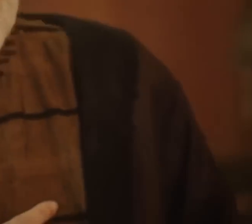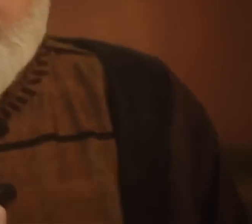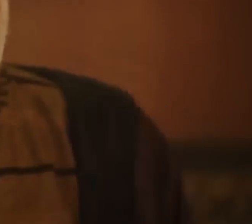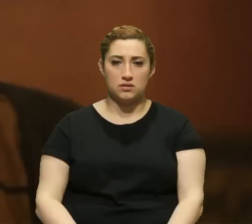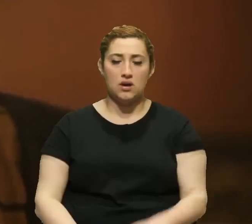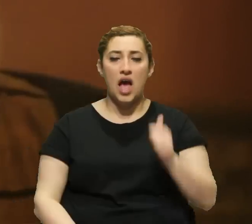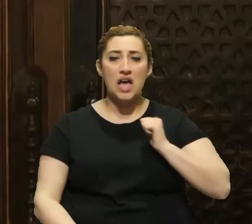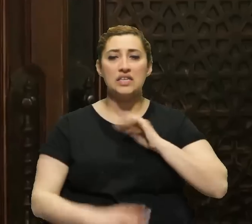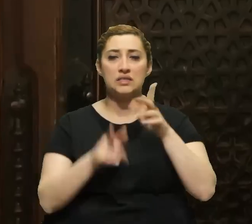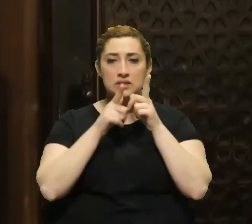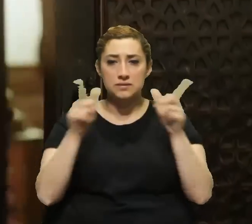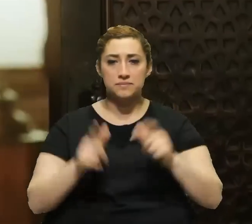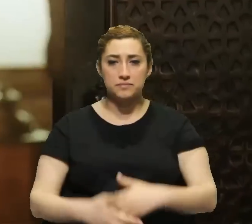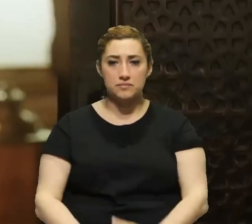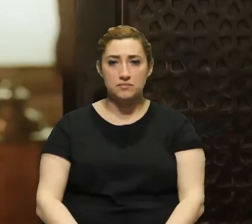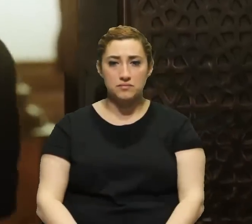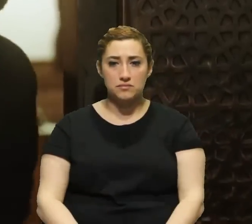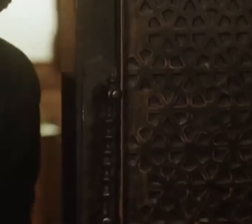Kolcu!